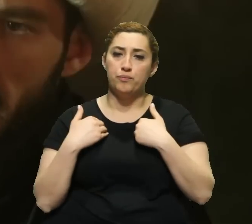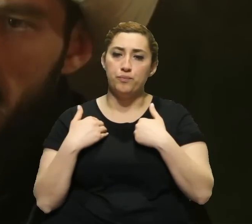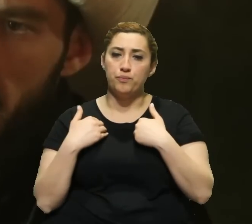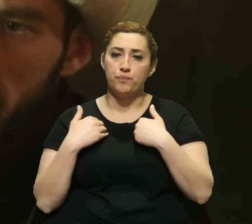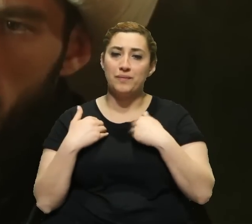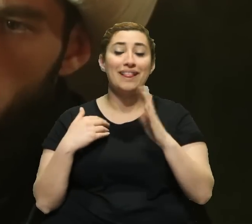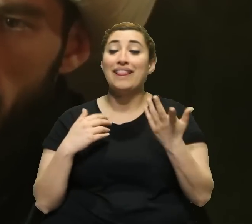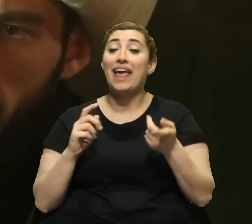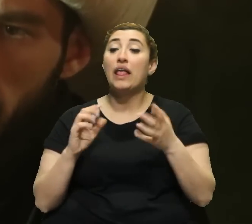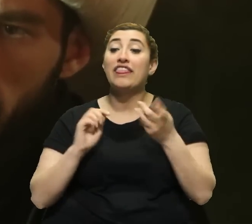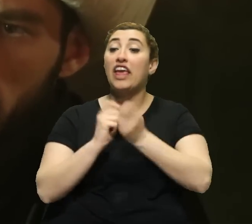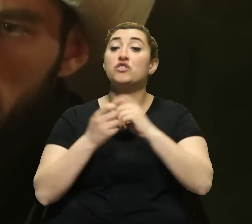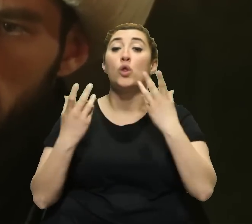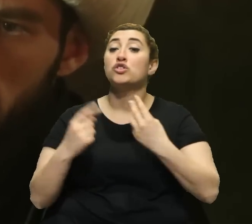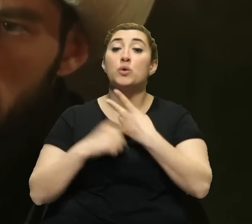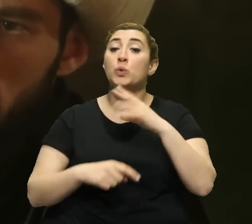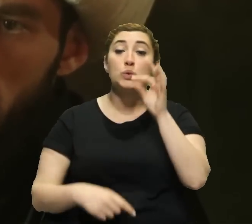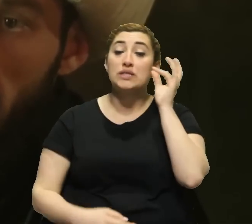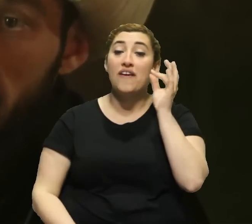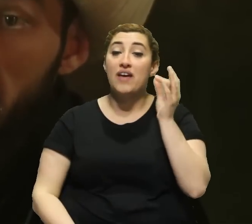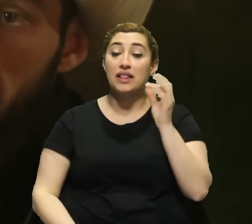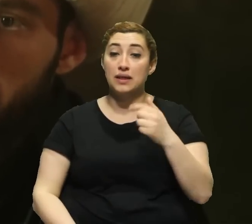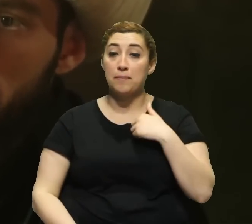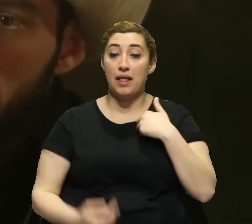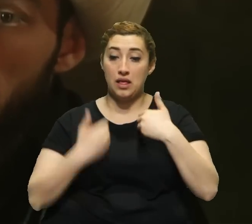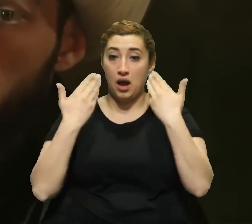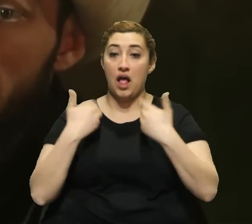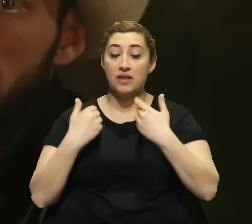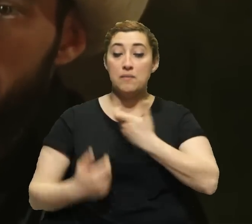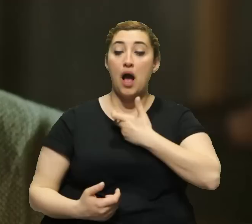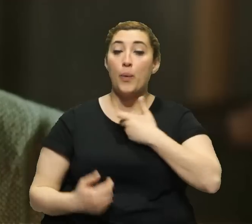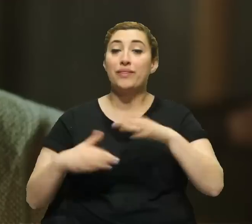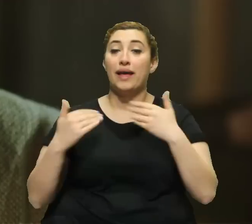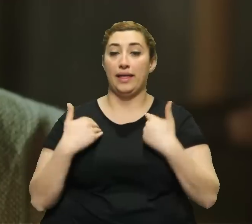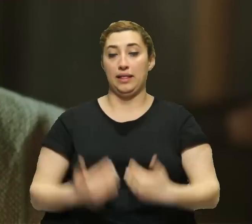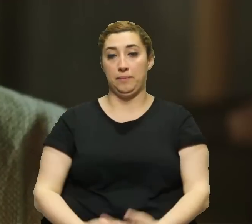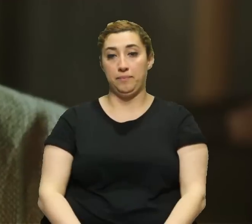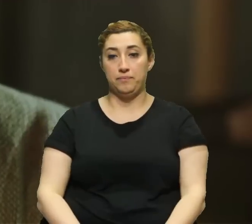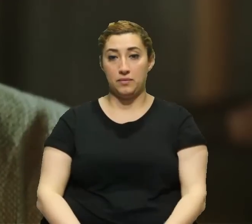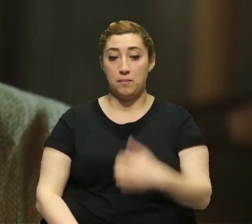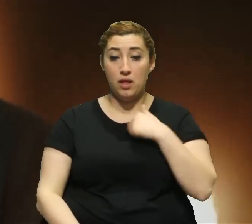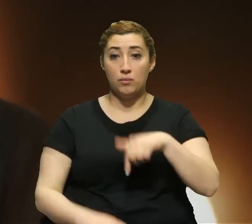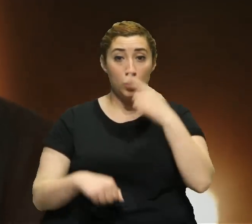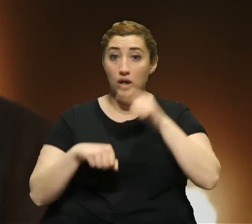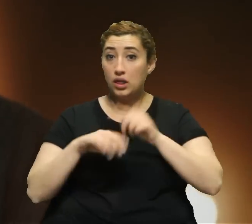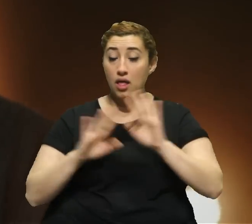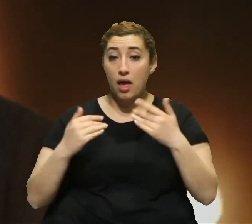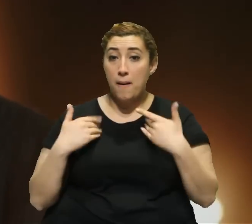Neyi değiştire Yunus Efendi? Ben Kadı’yım, kanun değilim. Ben de buna inanamam işte.